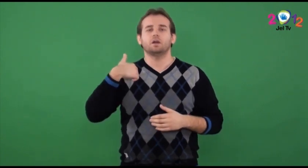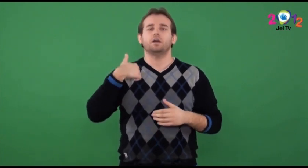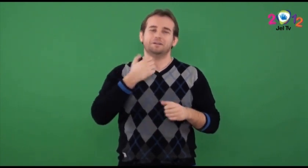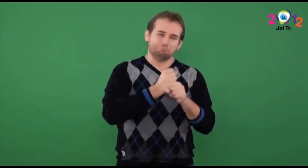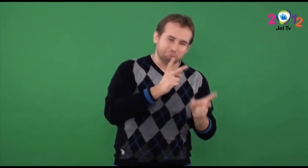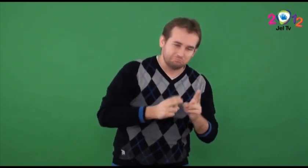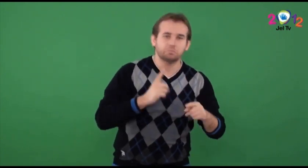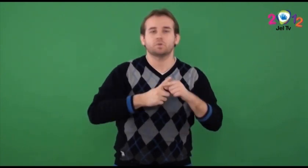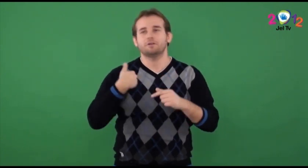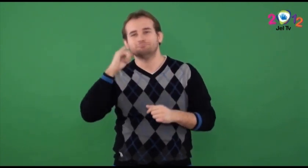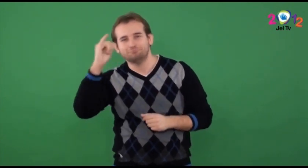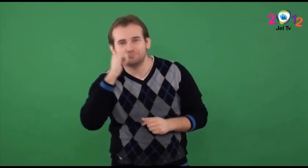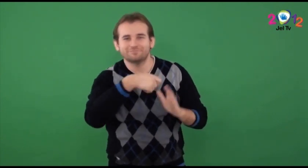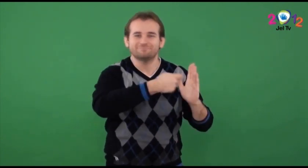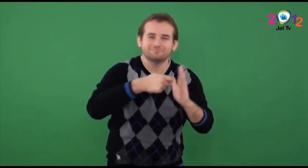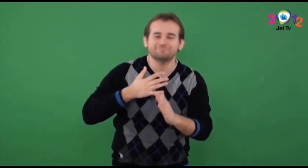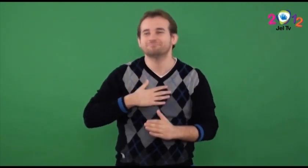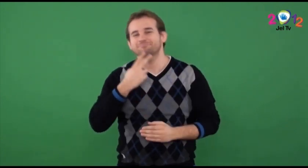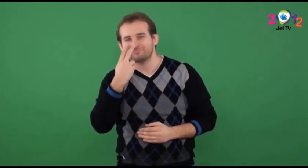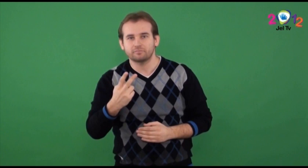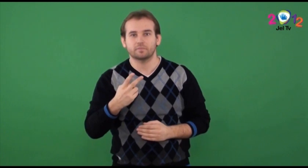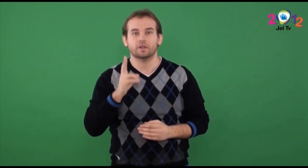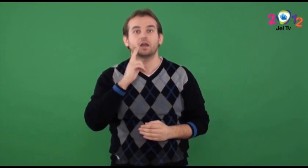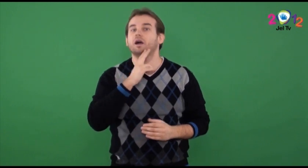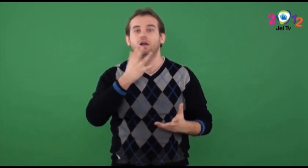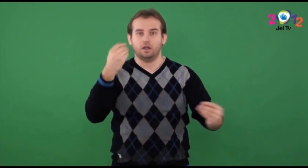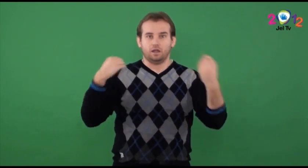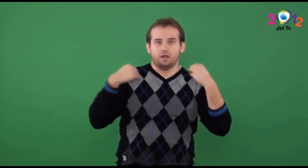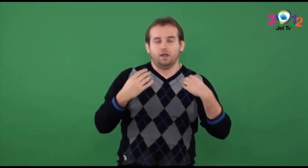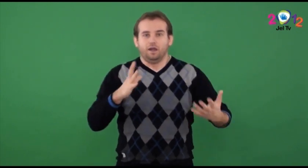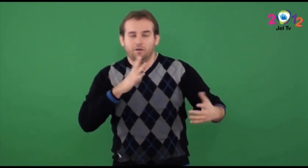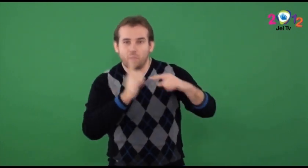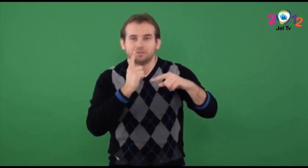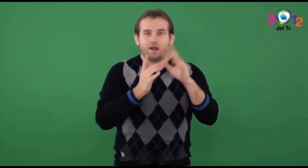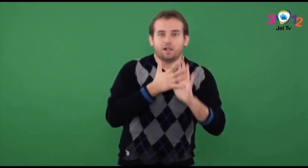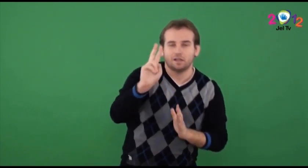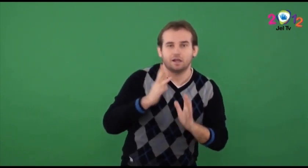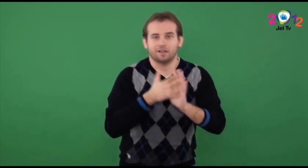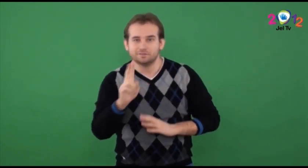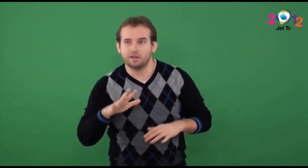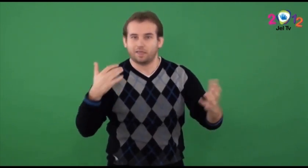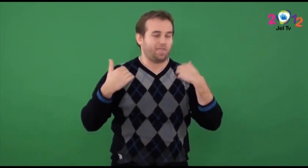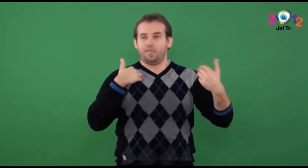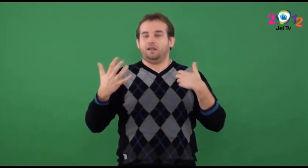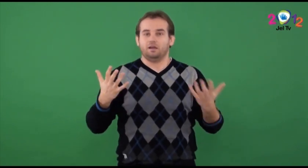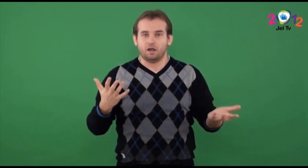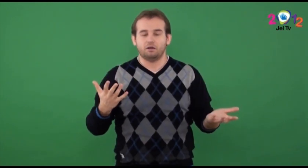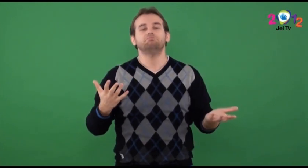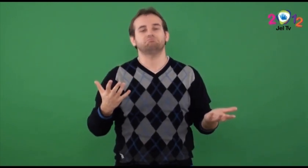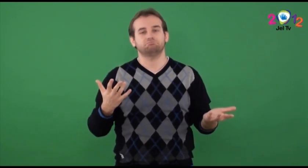Dolgoztam, vágtam, utaztam, forgattam, közben nagyon sok pozitív visszajelzést kaptam.